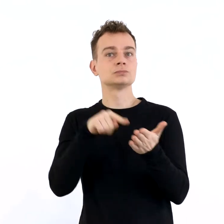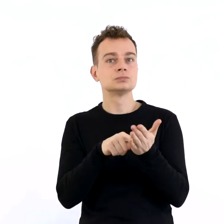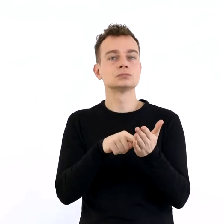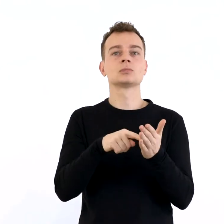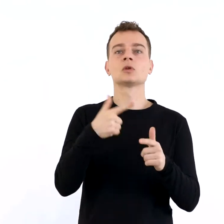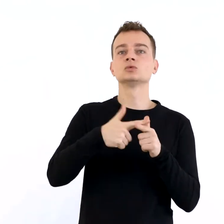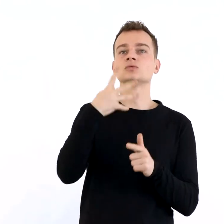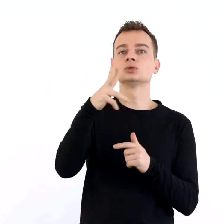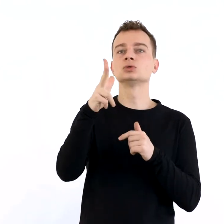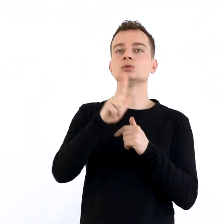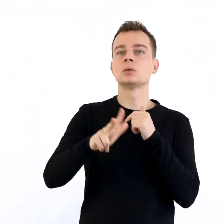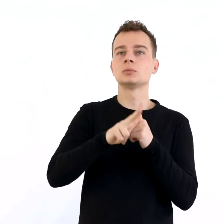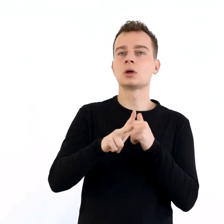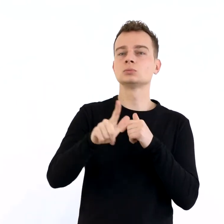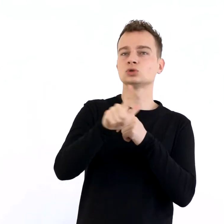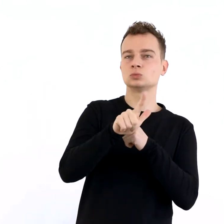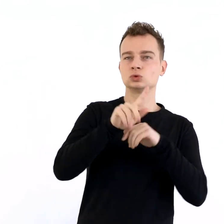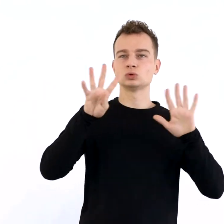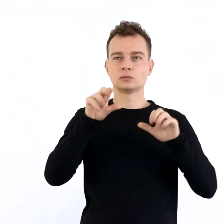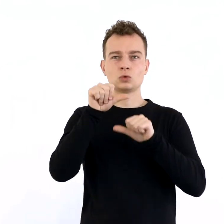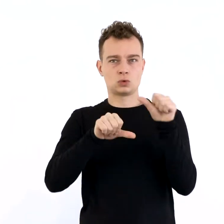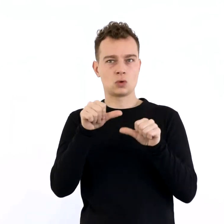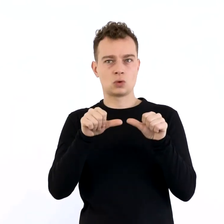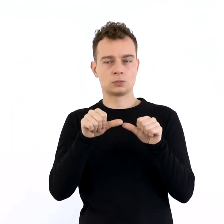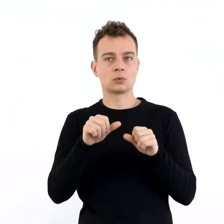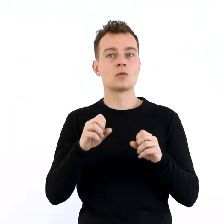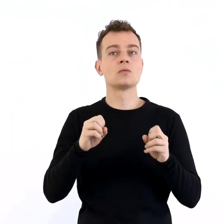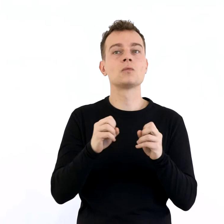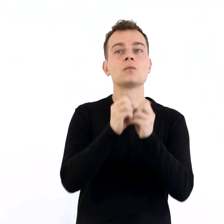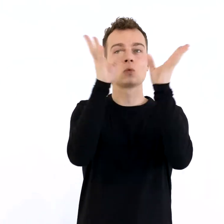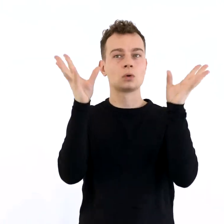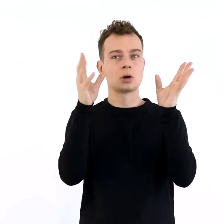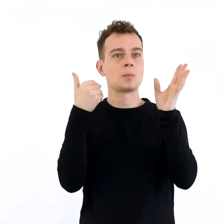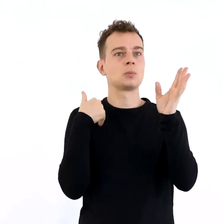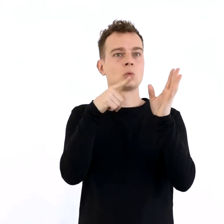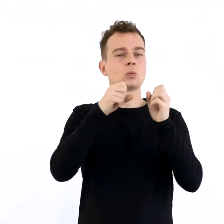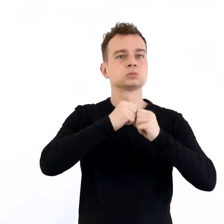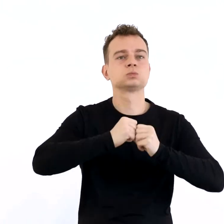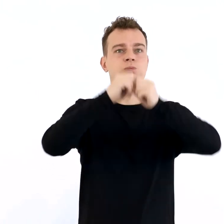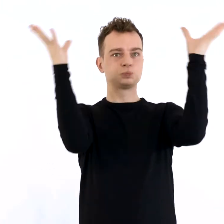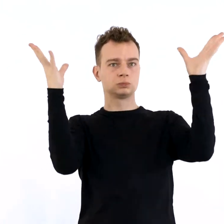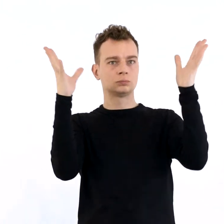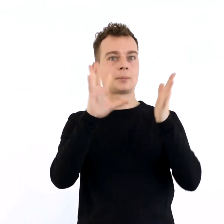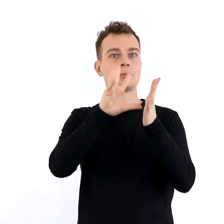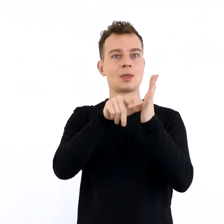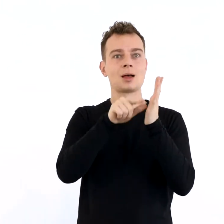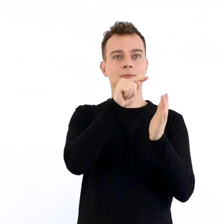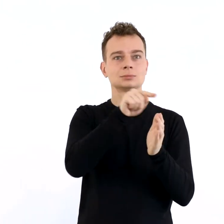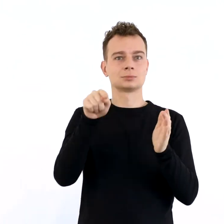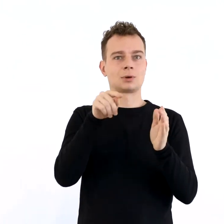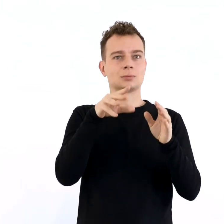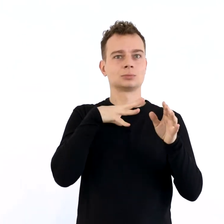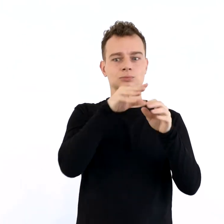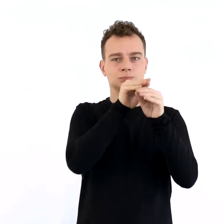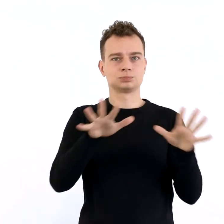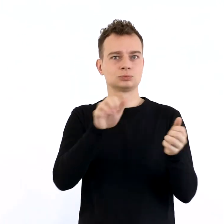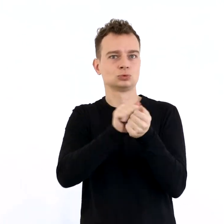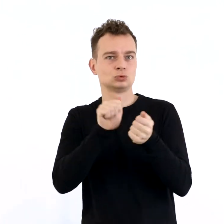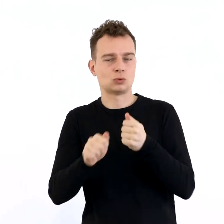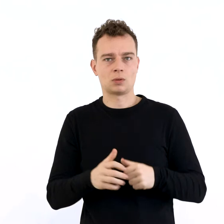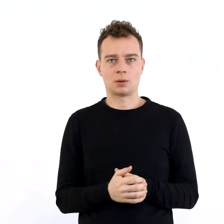i zniszczone podczas wybuchu wulkanu 24 sierpnia 79 r.